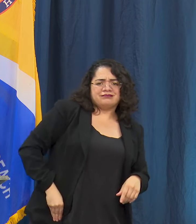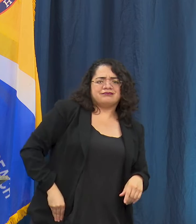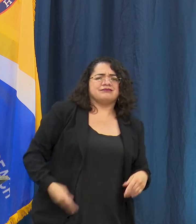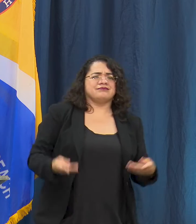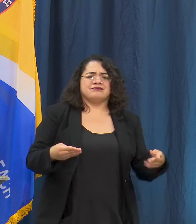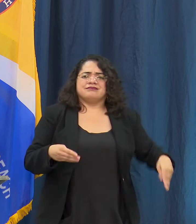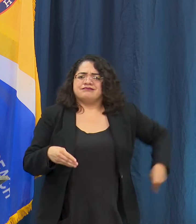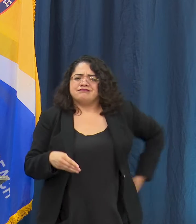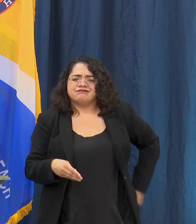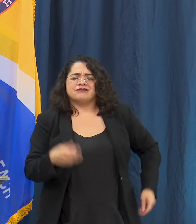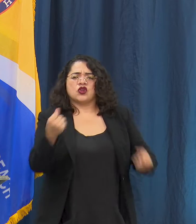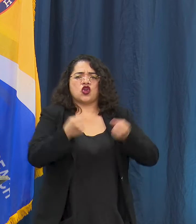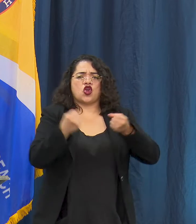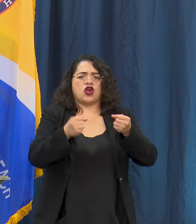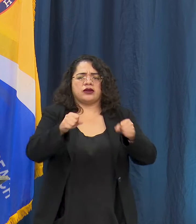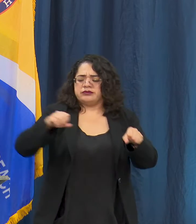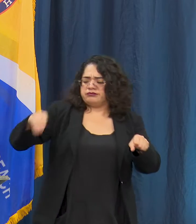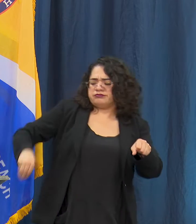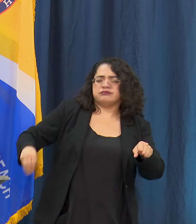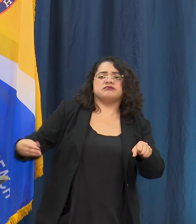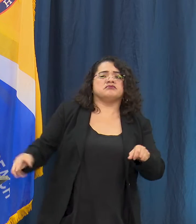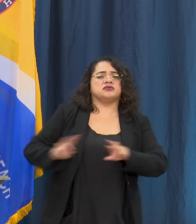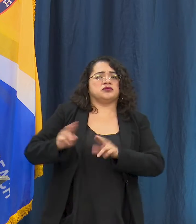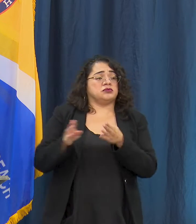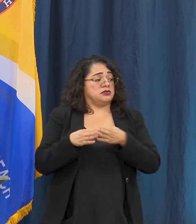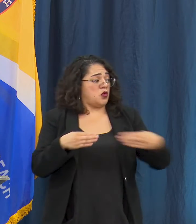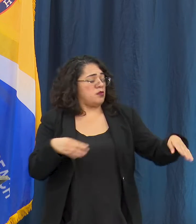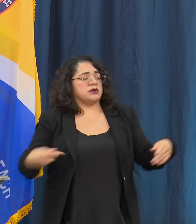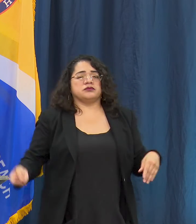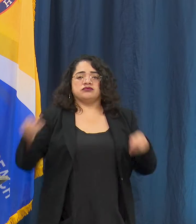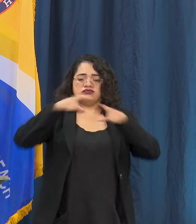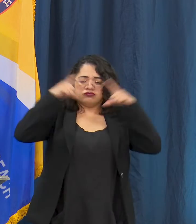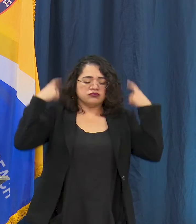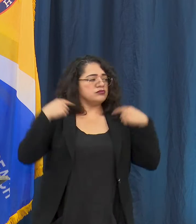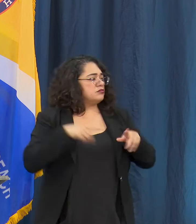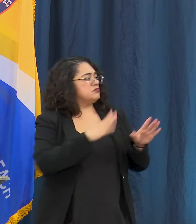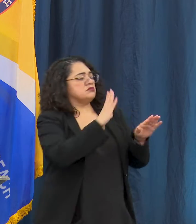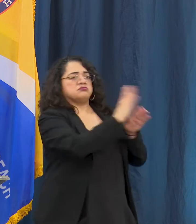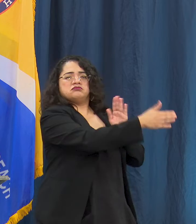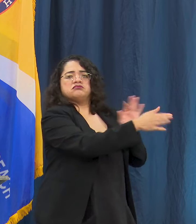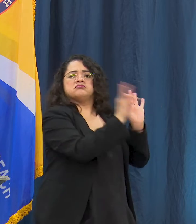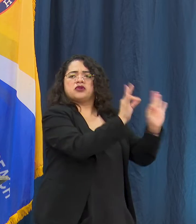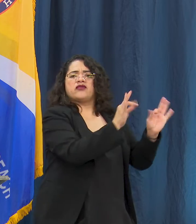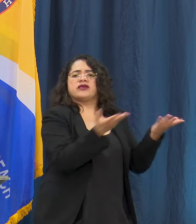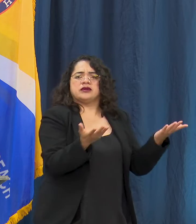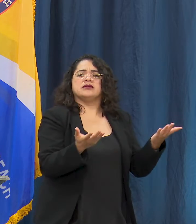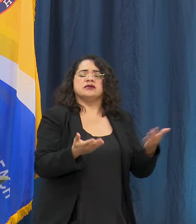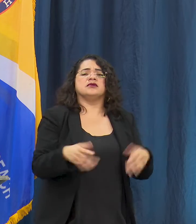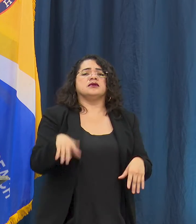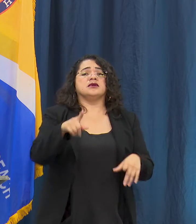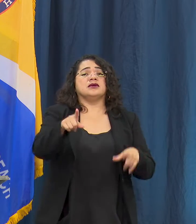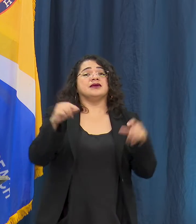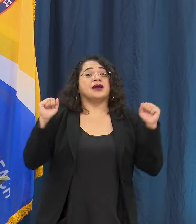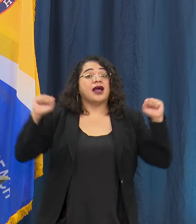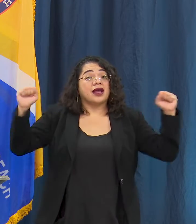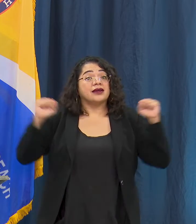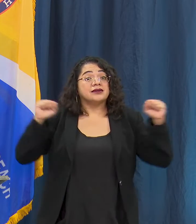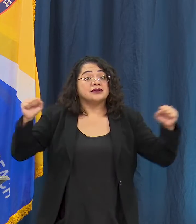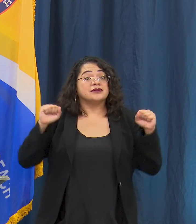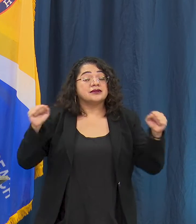con ustedes a total todos tiempo C hace her CCO knows necesario pero es